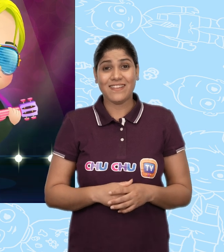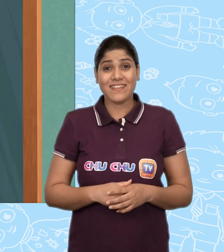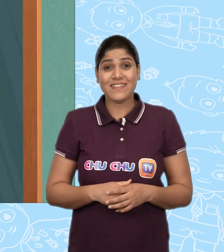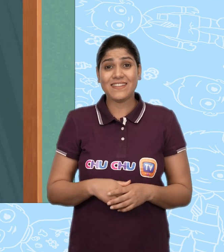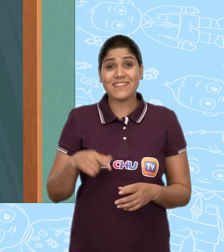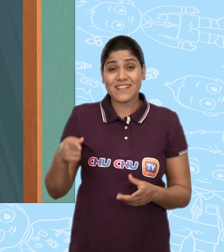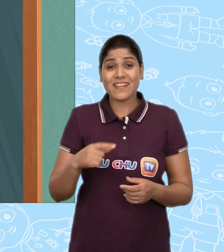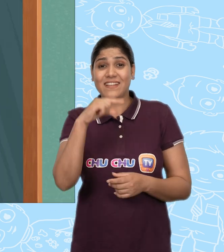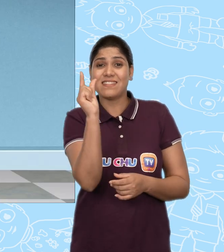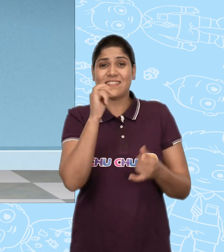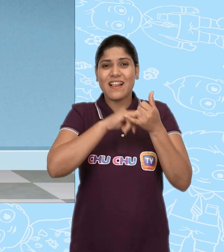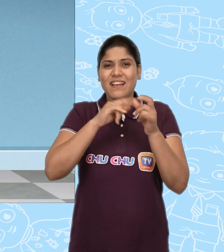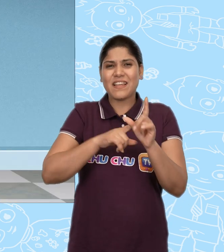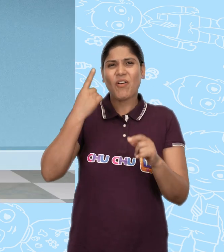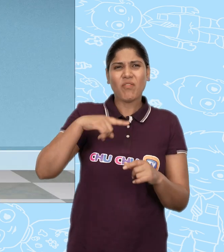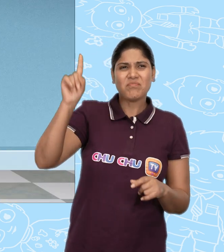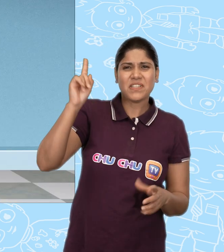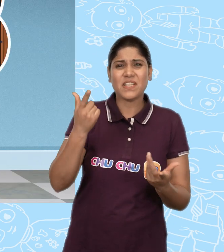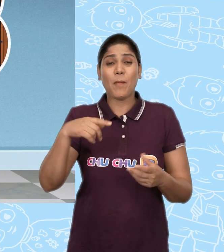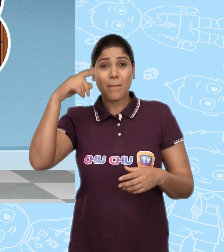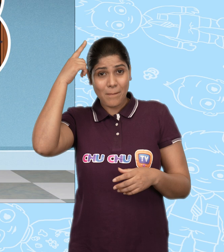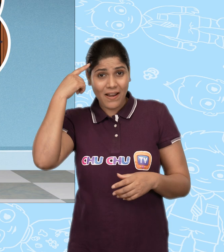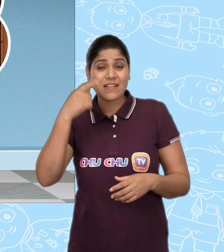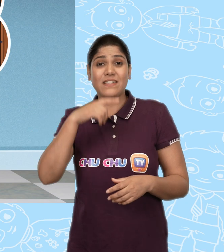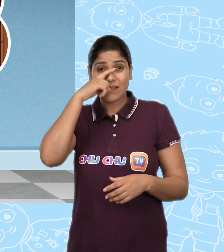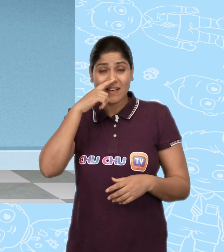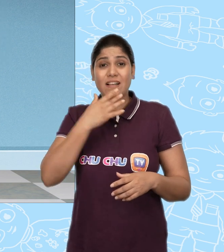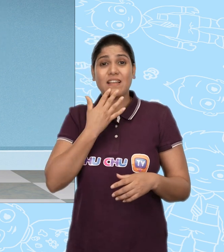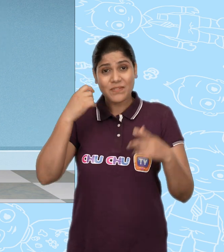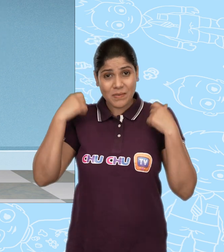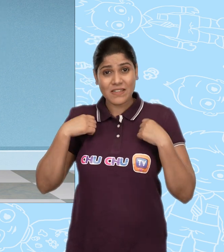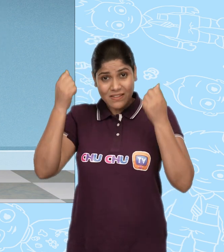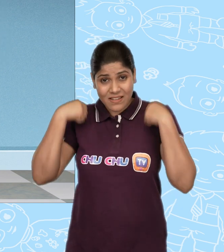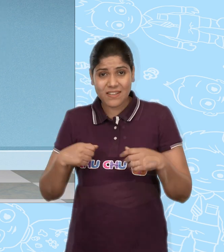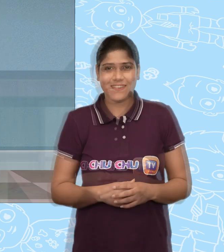इसलिए कस्सली लगभग हर दिन काला और नीला ही पहनता।